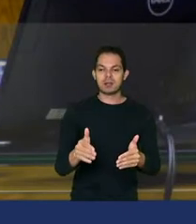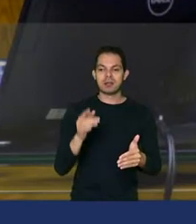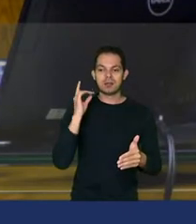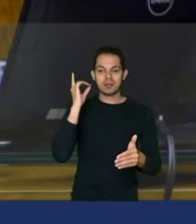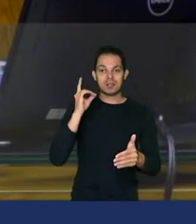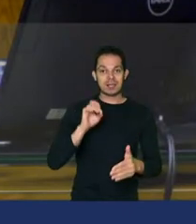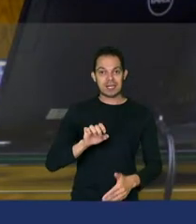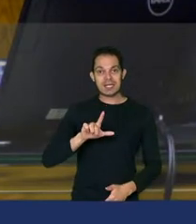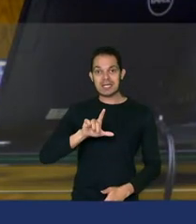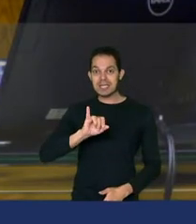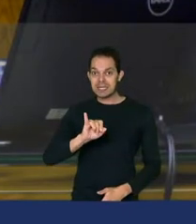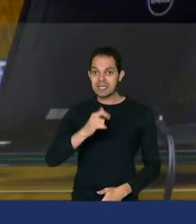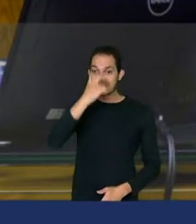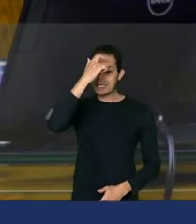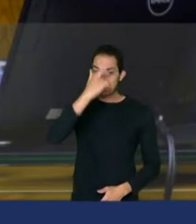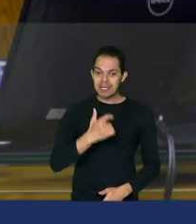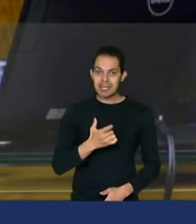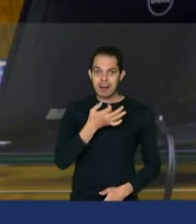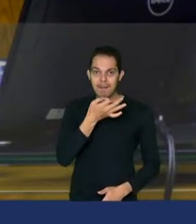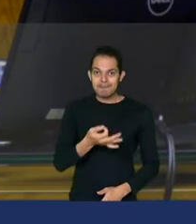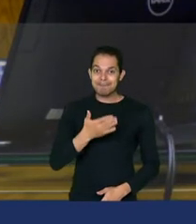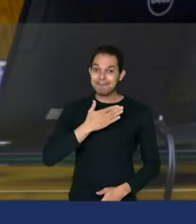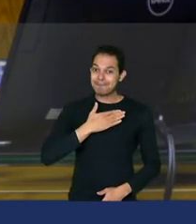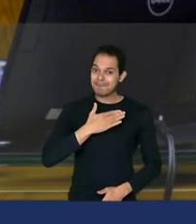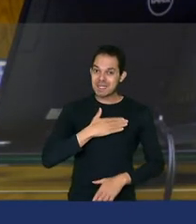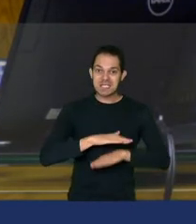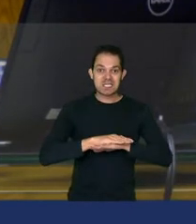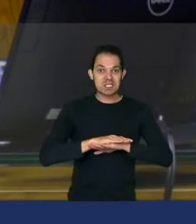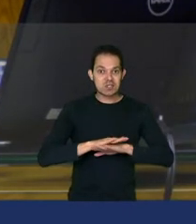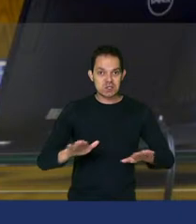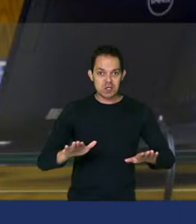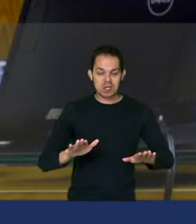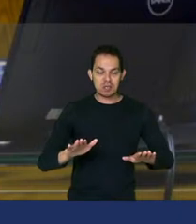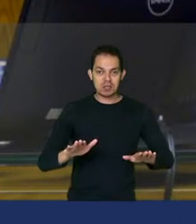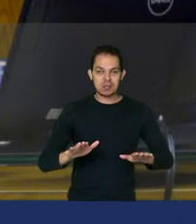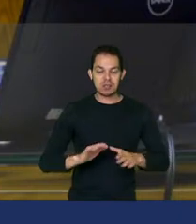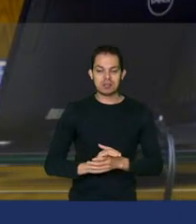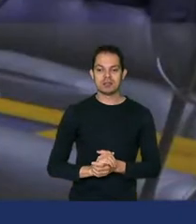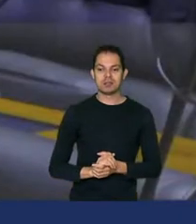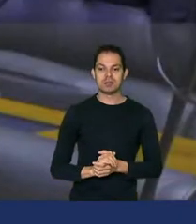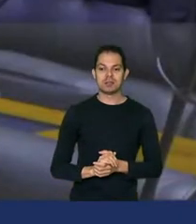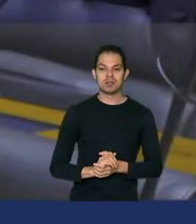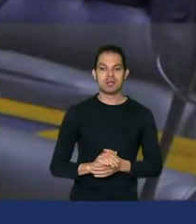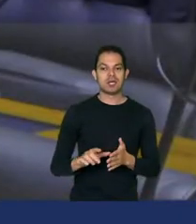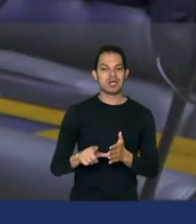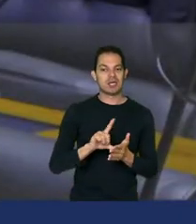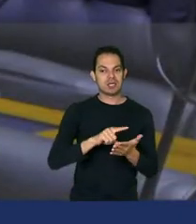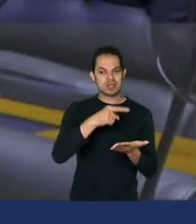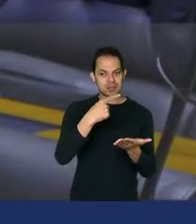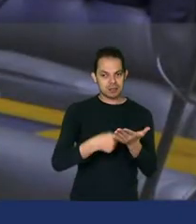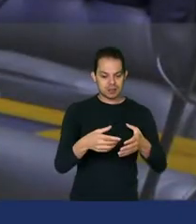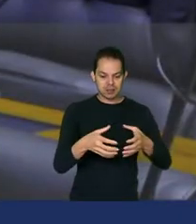MINHA FALA NESSA VEZ É EXCLUSIVAMENTE DO DEPUTADO ELI BORGES. ESSA É A MINHA POSIÇÃO. NÃO É , NATURALMENTE, PORQUE NÃO